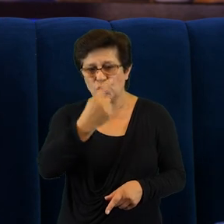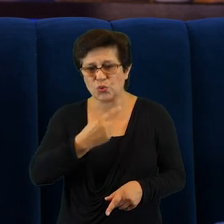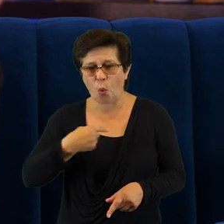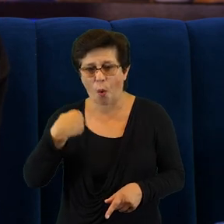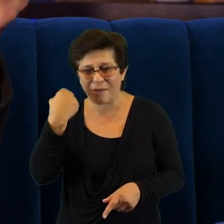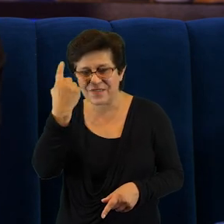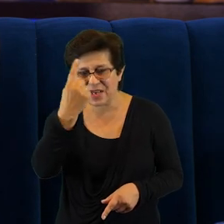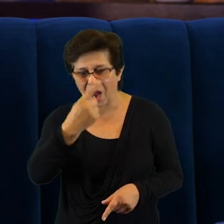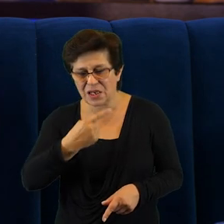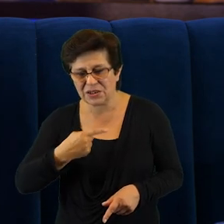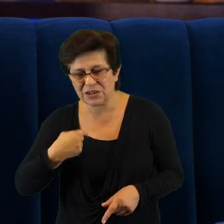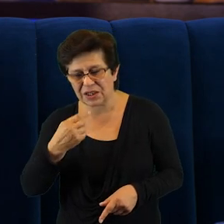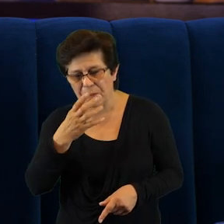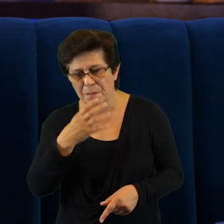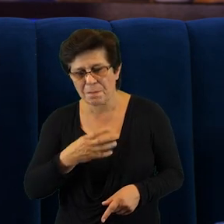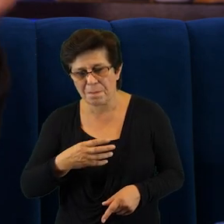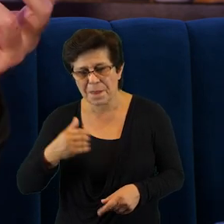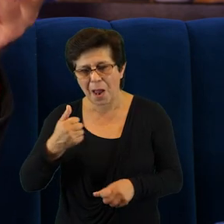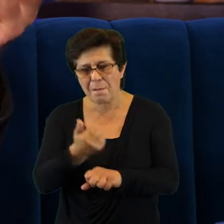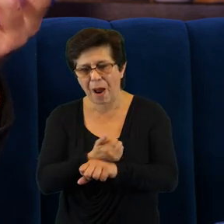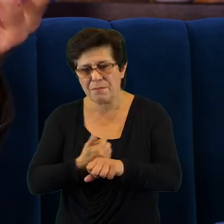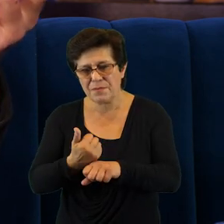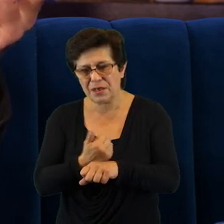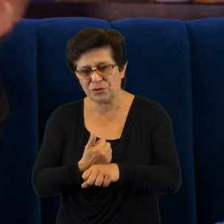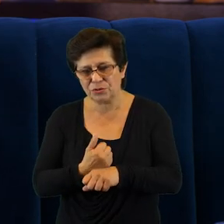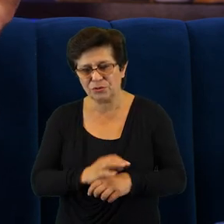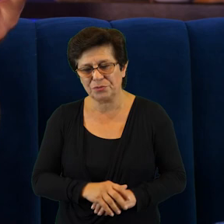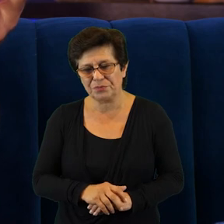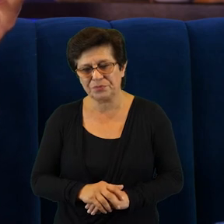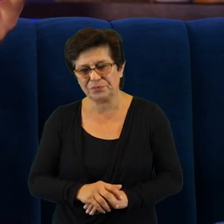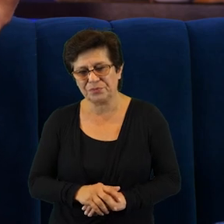"Oto na tron Watykanu przybywa słowiański słoń". I to jest nie do ujechania.